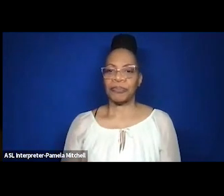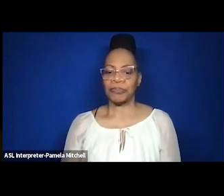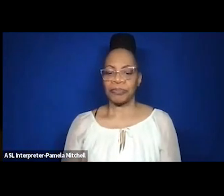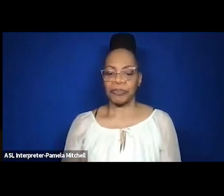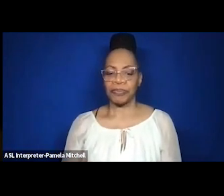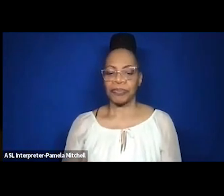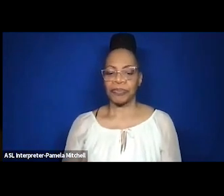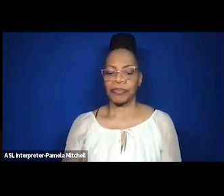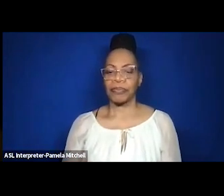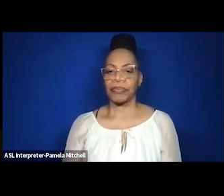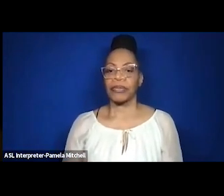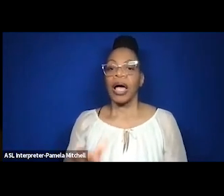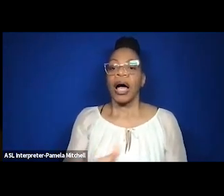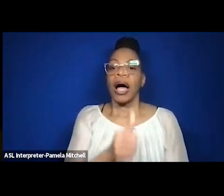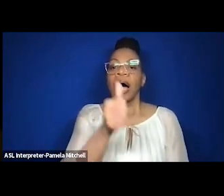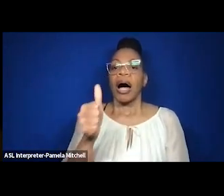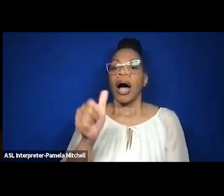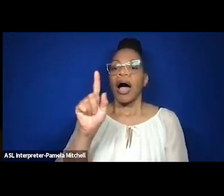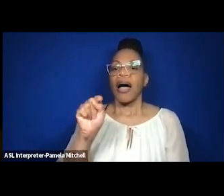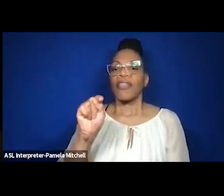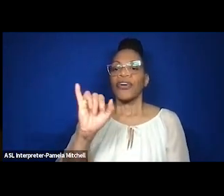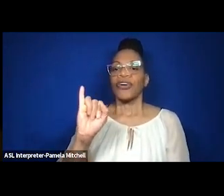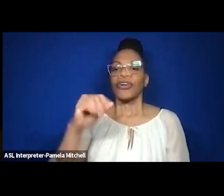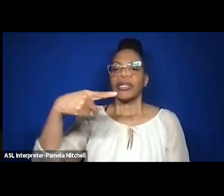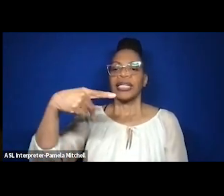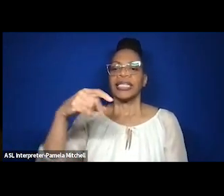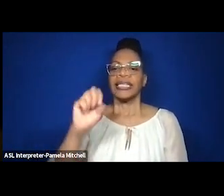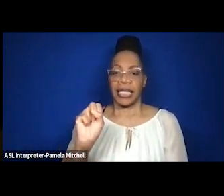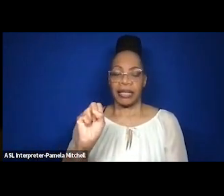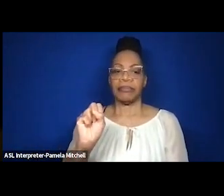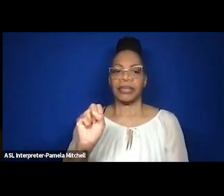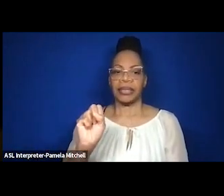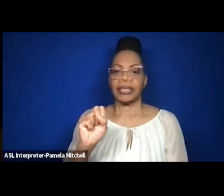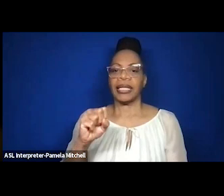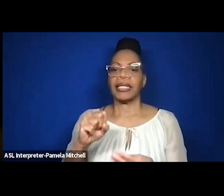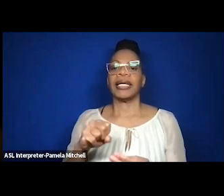Entonces, otros consejos que me encanta compartir, especialmente sobre la automatización,